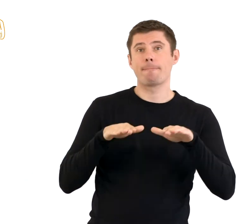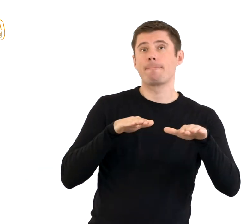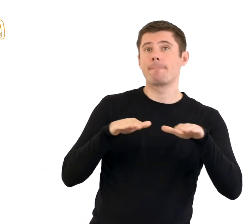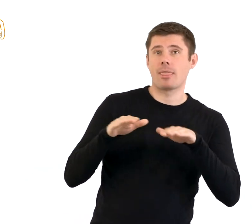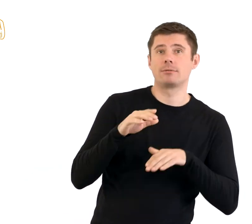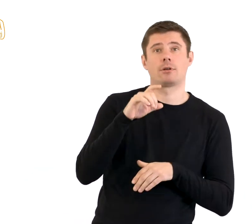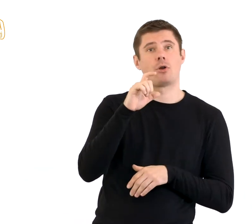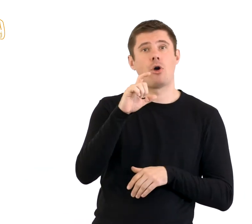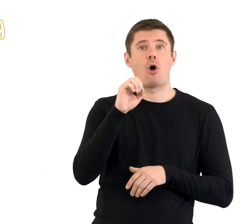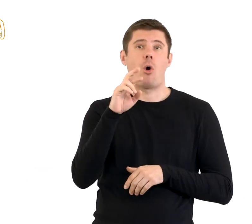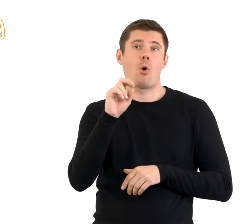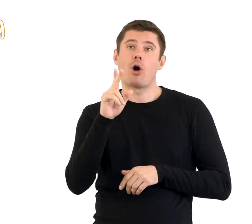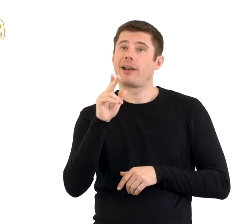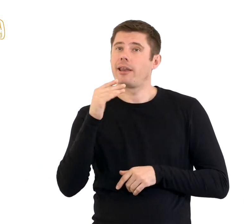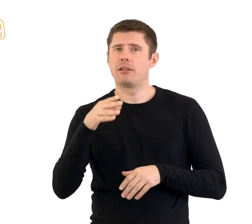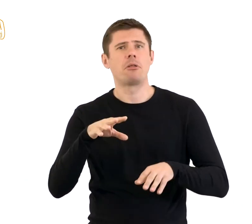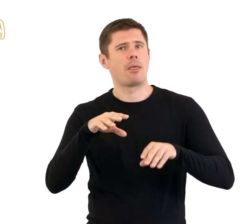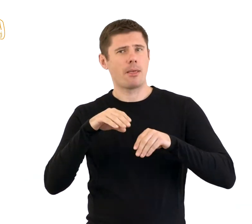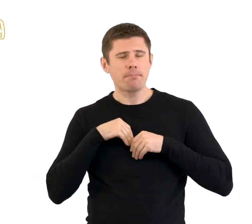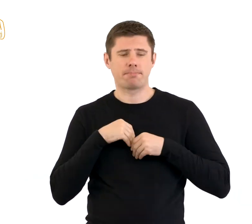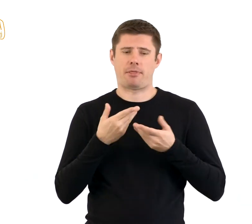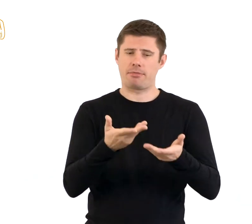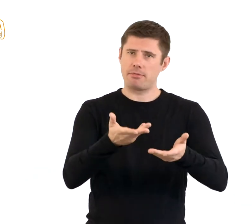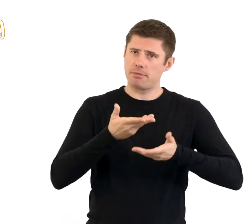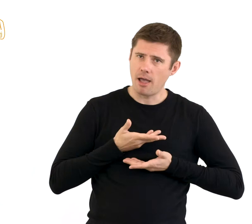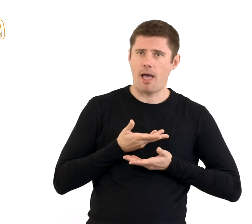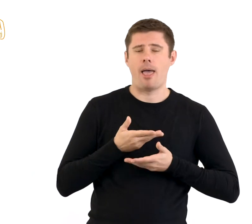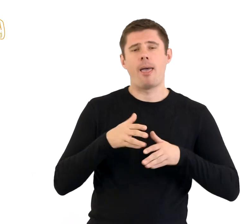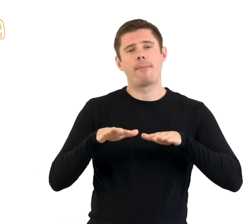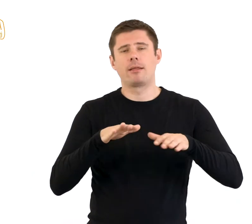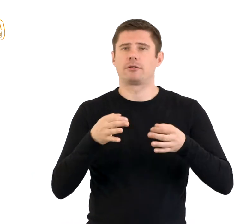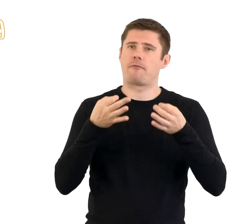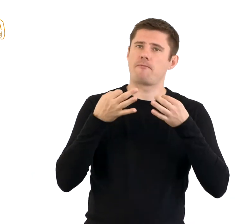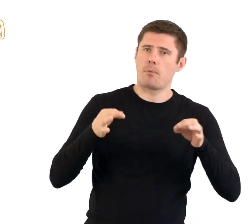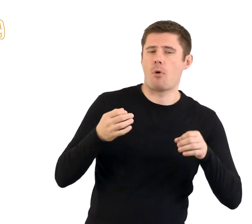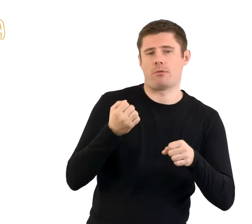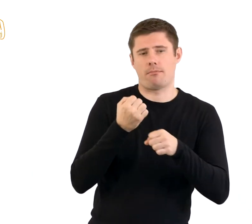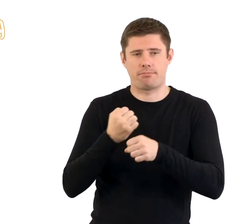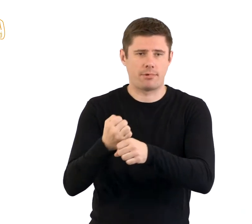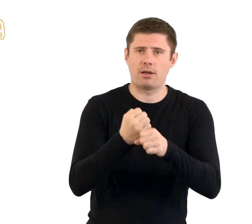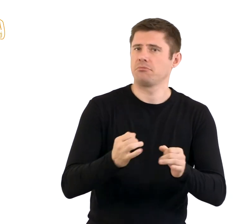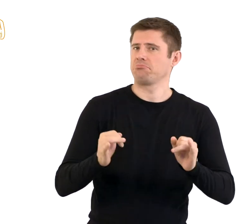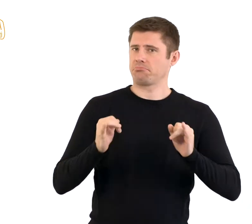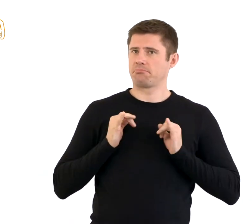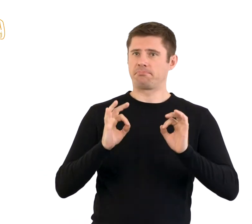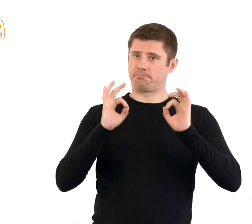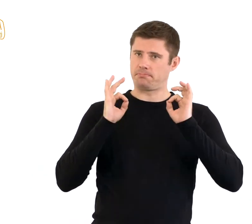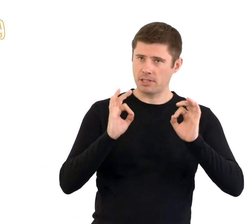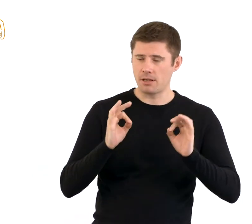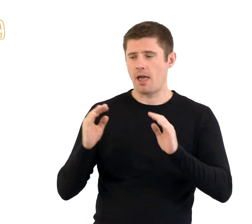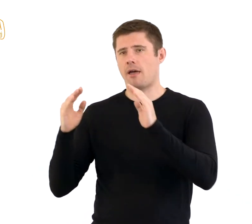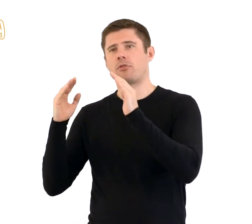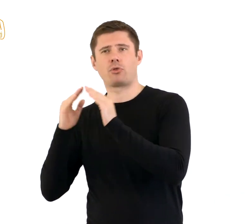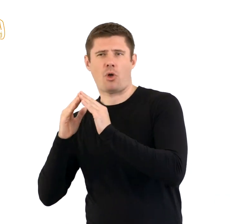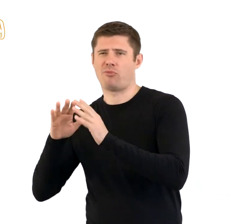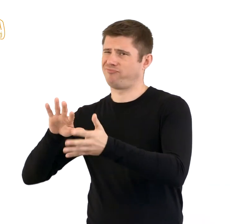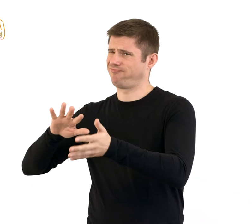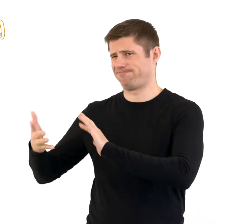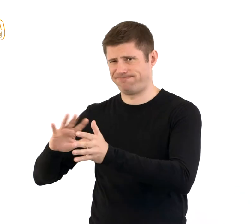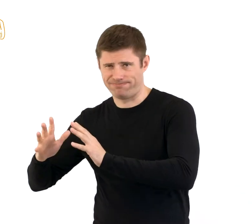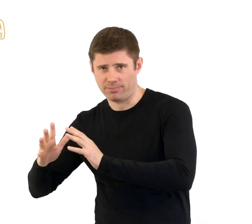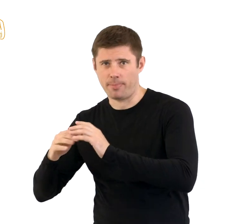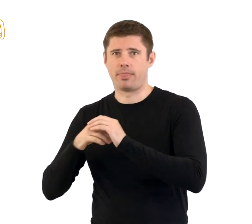Możliwość coworkingu pozwala im na większy komfort pracy niż w domu.